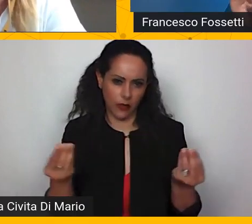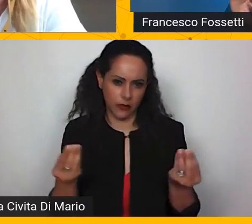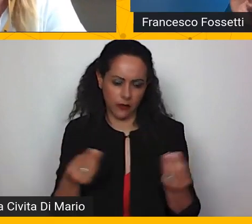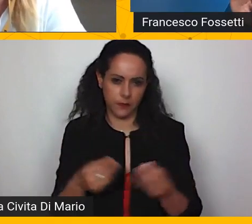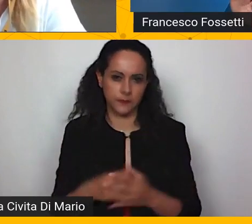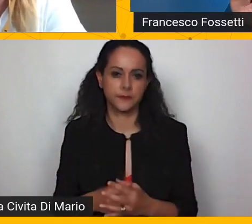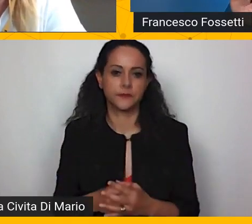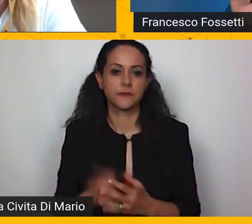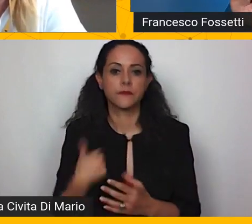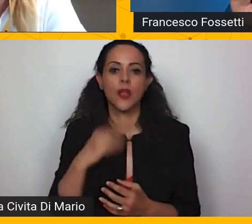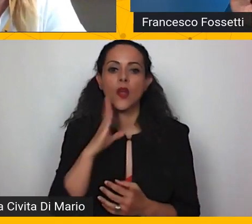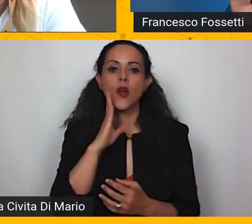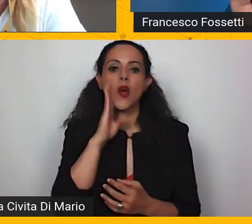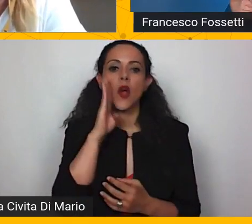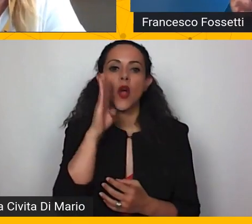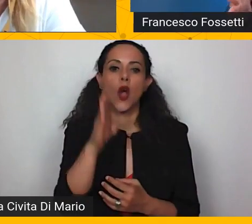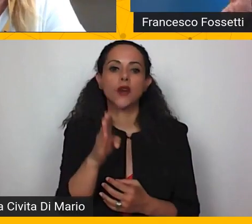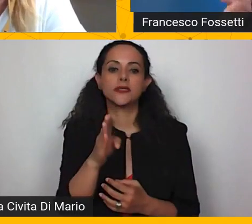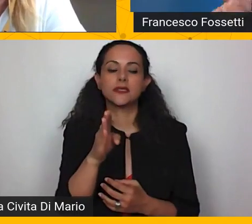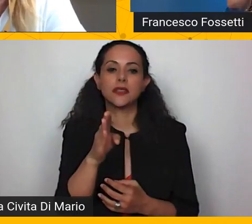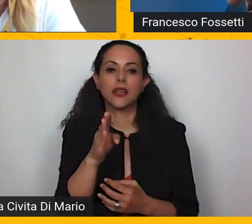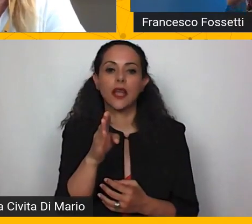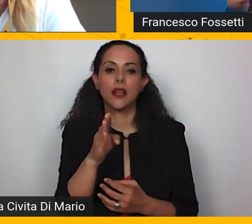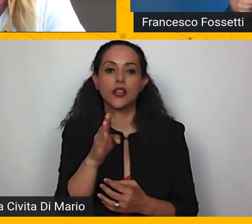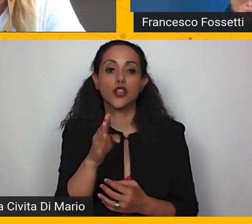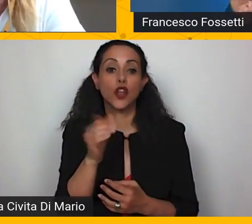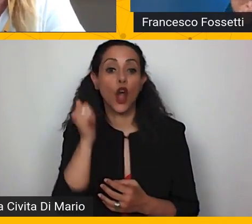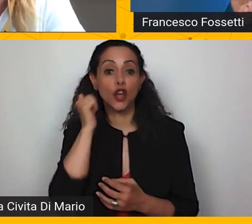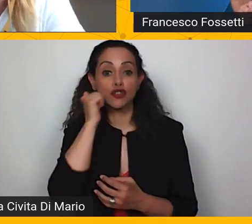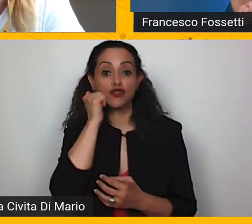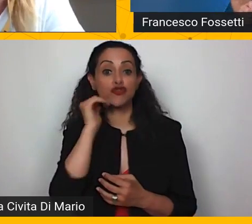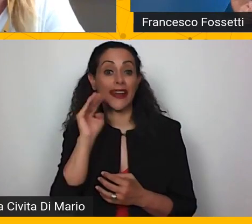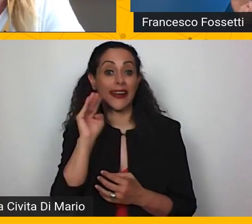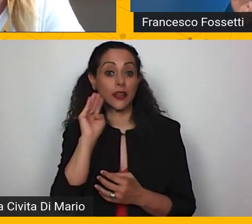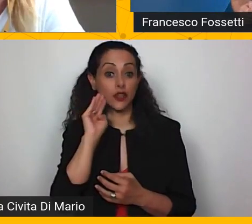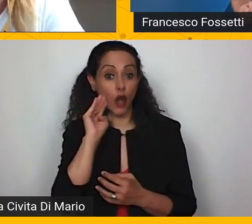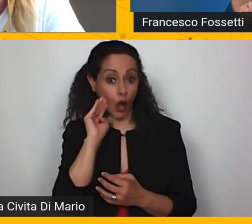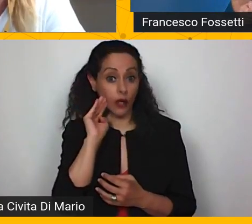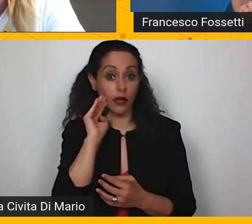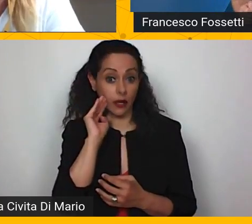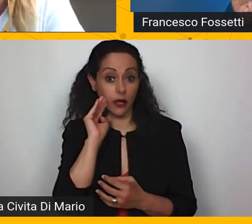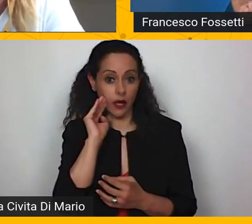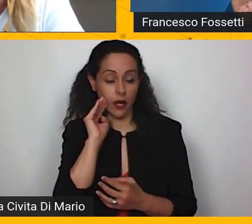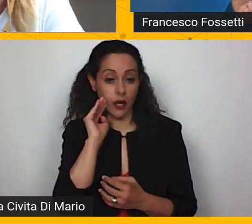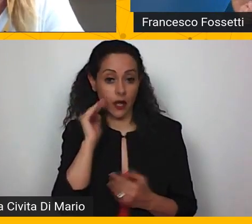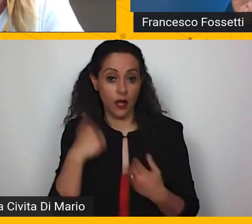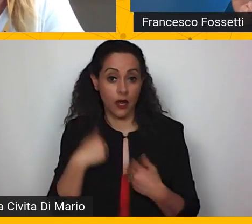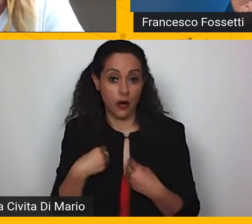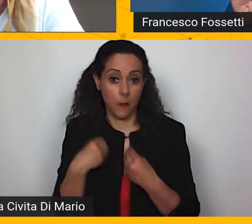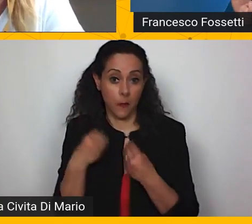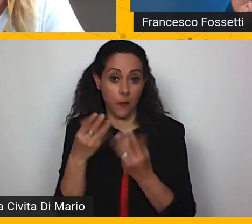Quindi mh il consiglio che posso dare ai videogiocatori ai